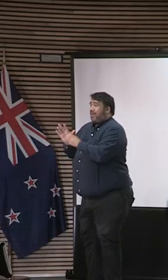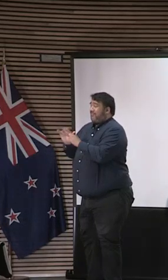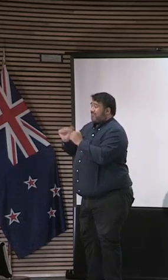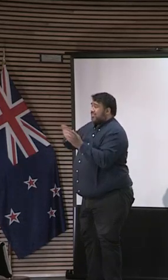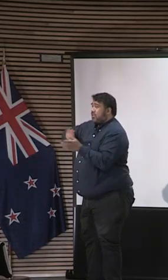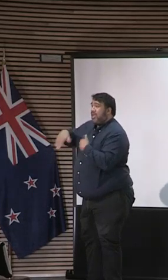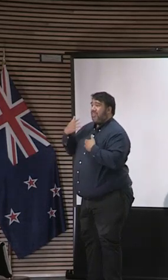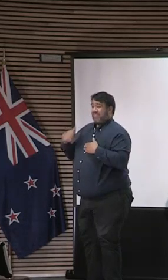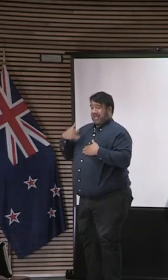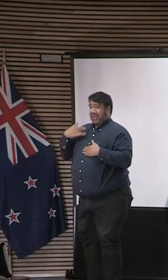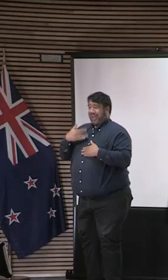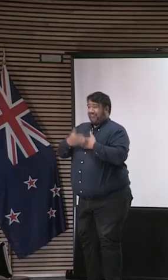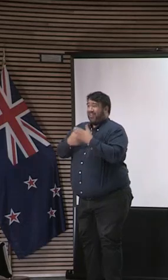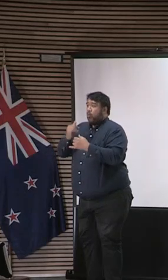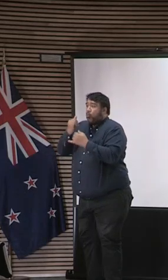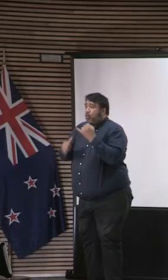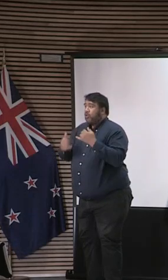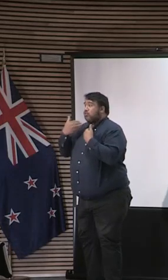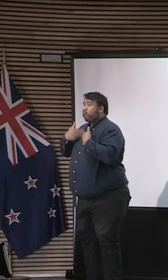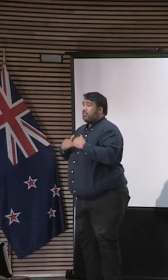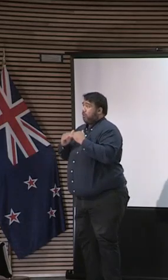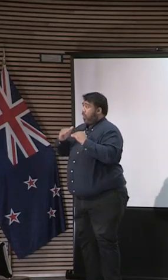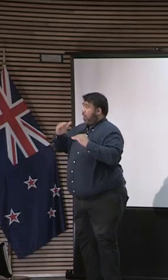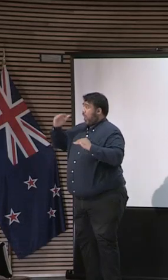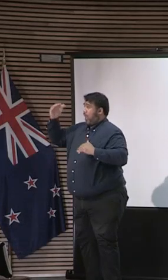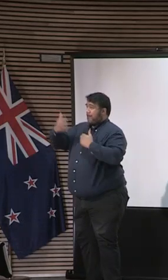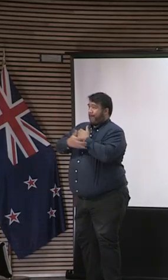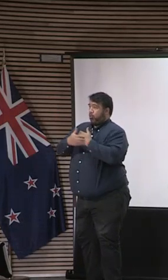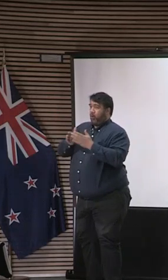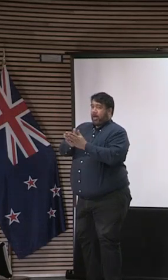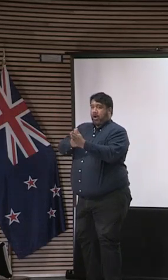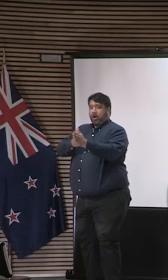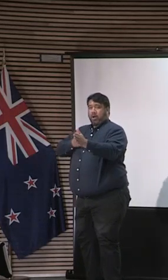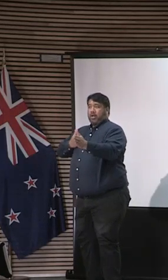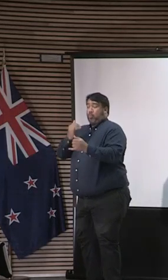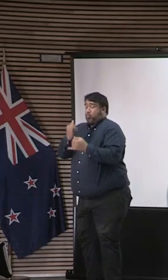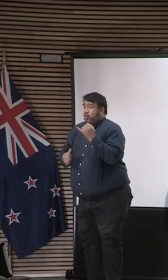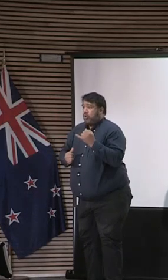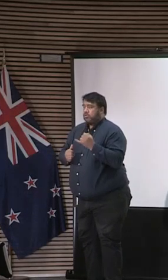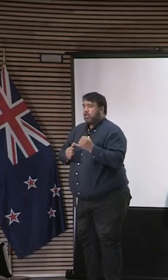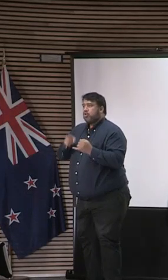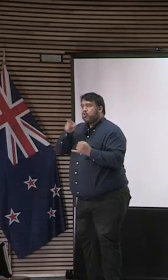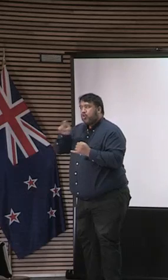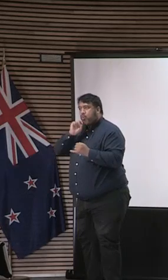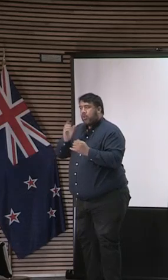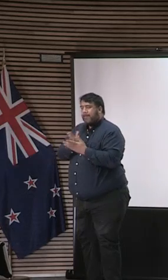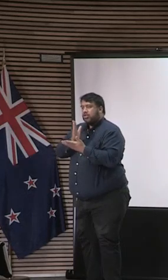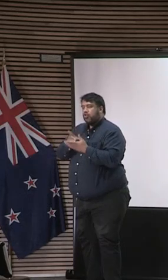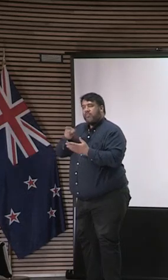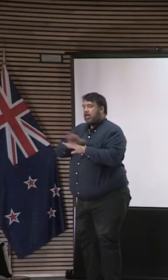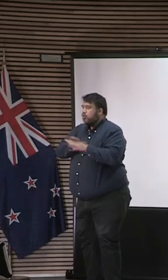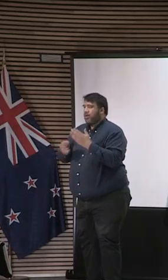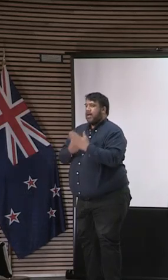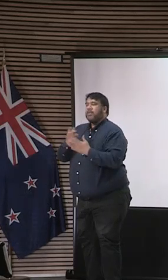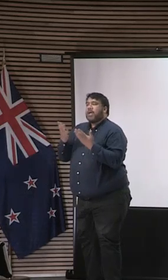muri i-COVID. Koina nei ehara i